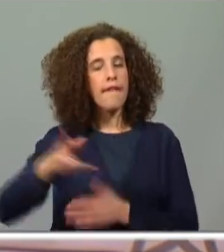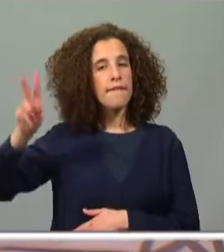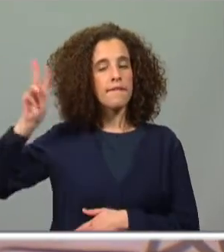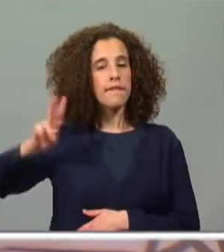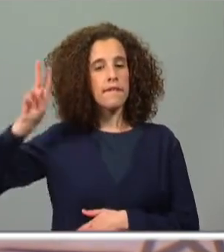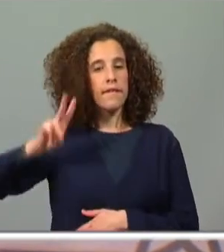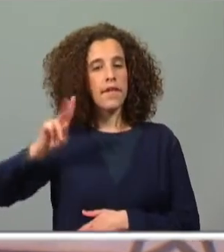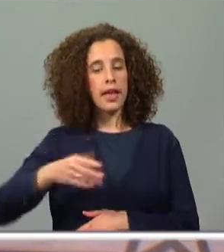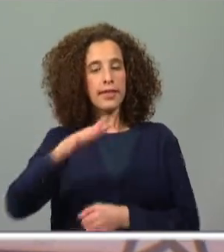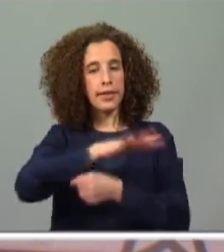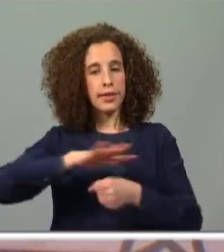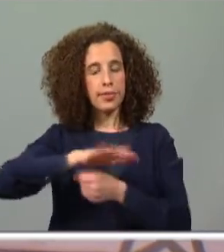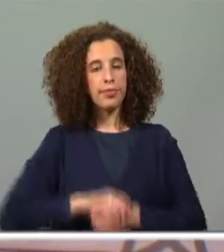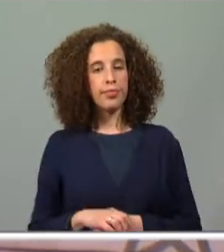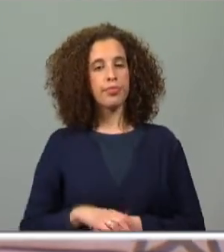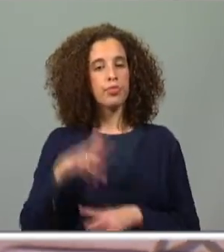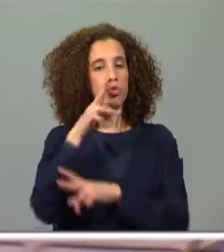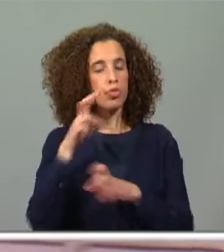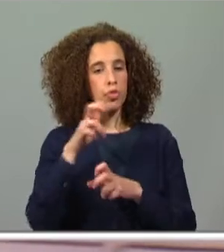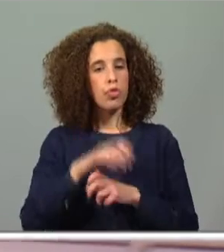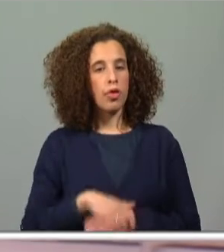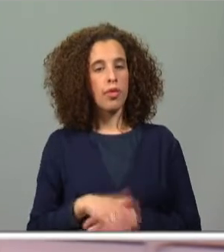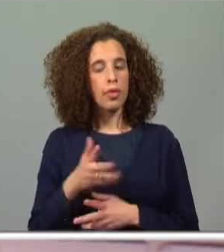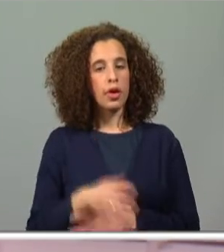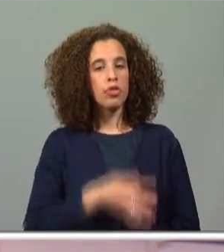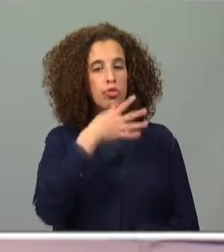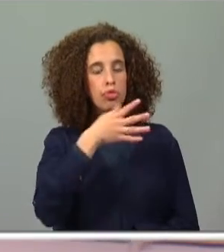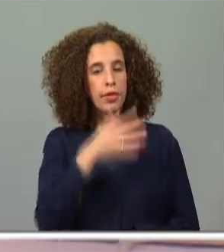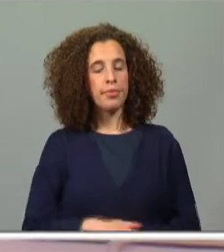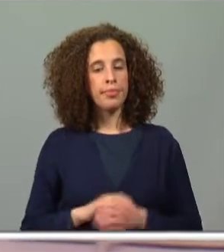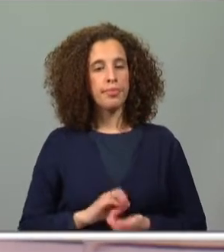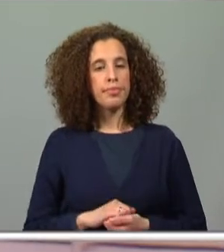esta situação Então vamos descrever e justificar a atitude da mãe ao perceber 這種情況所以讓我們描述一下在意識到時為母親的態度辯護